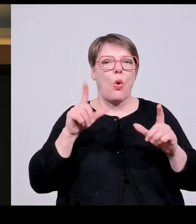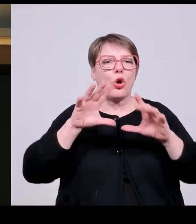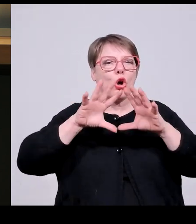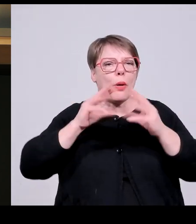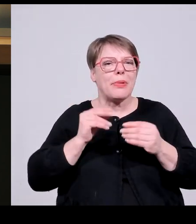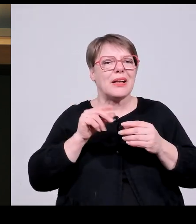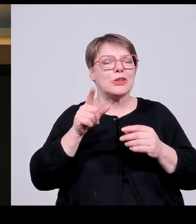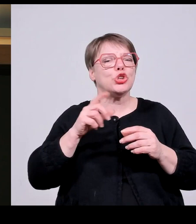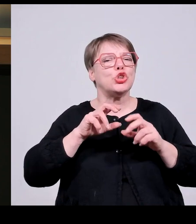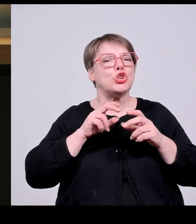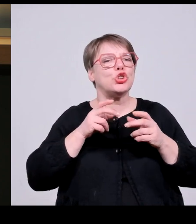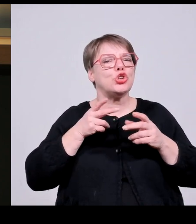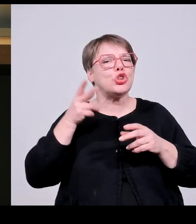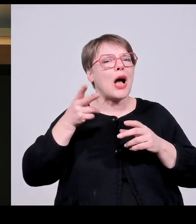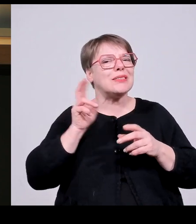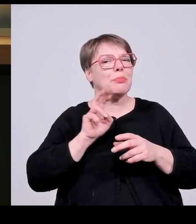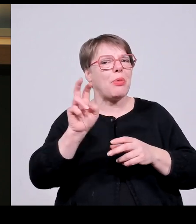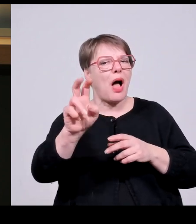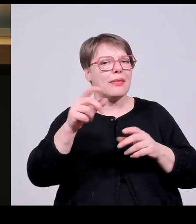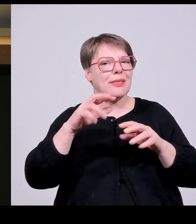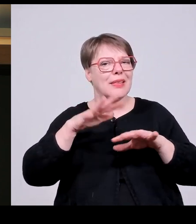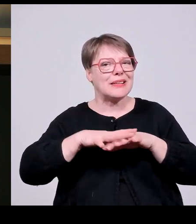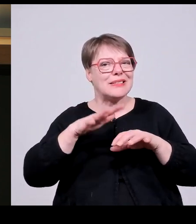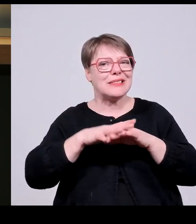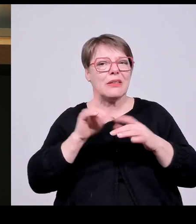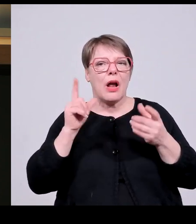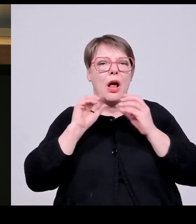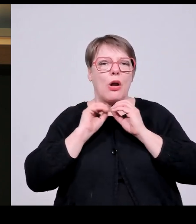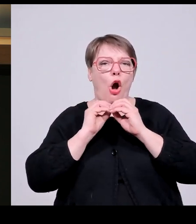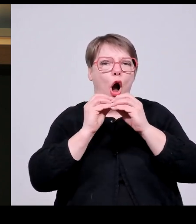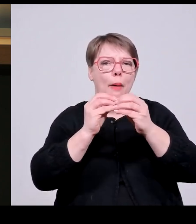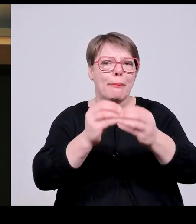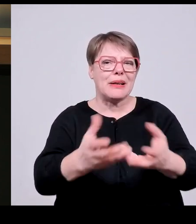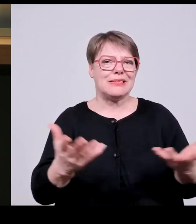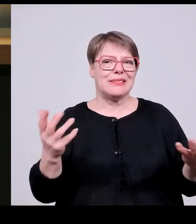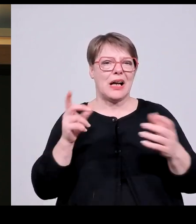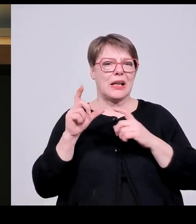Ausschreibung für das Teilnetz zwei und drei. Sehen wir den klaren